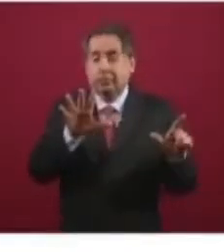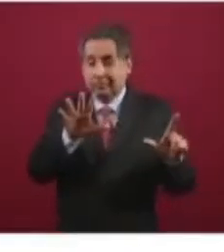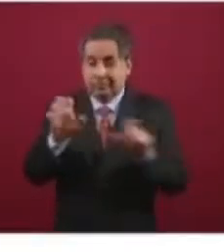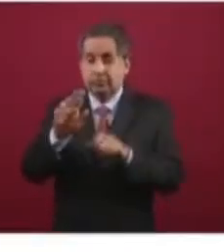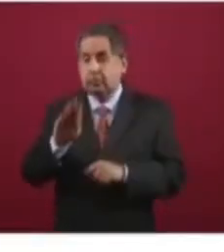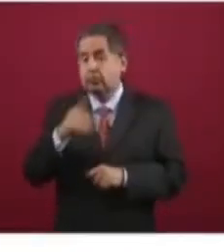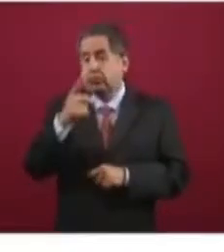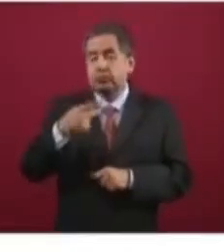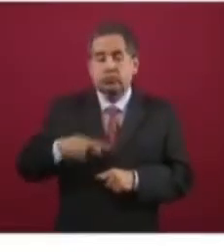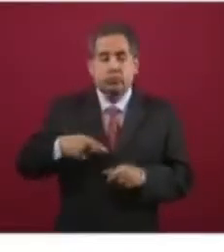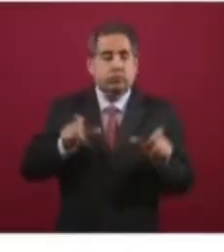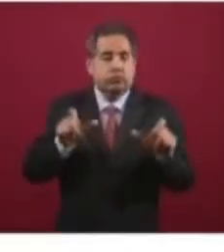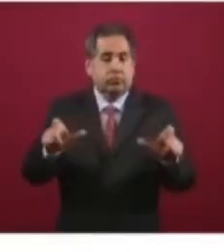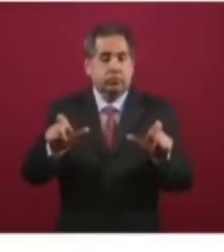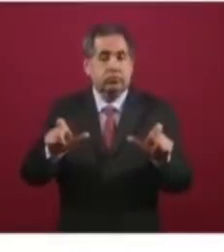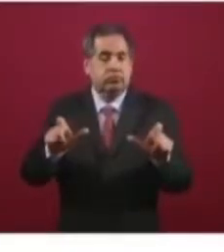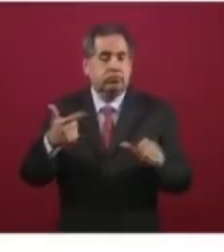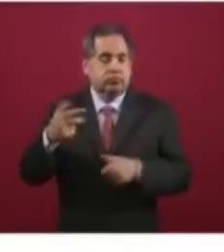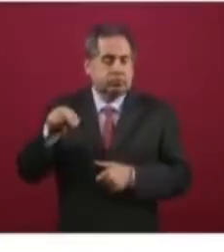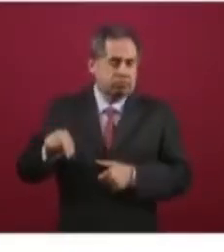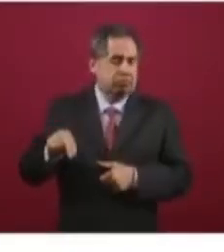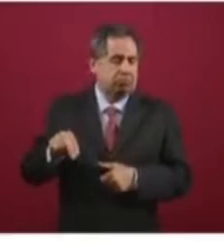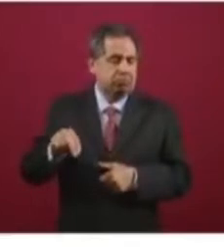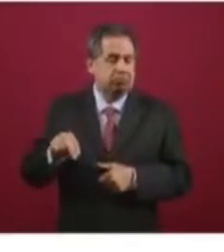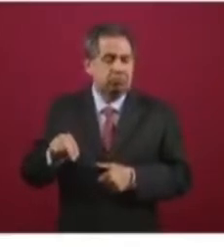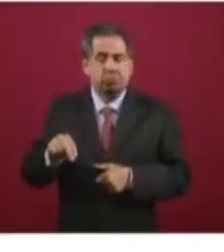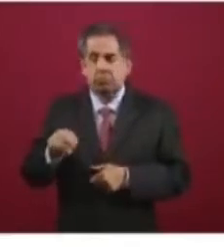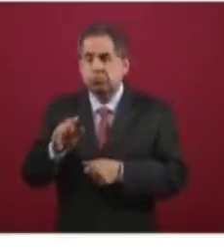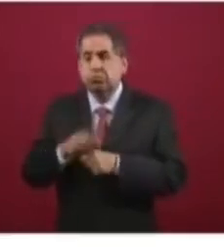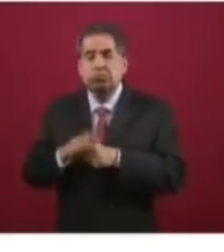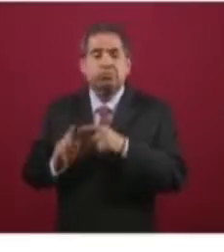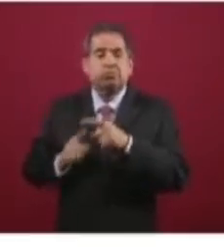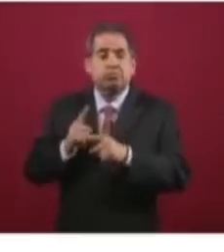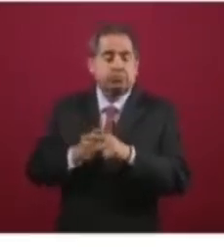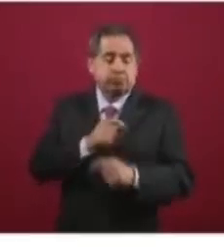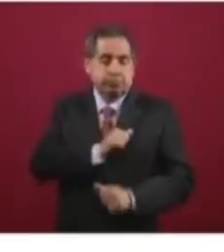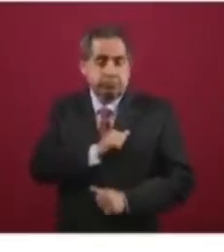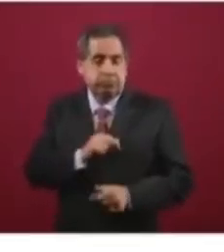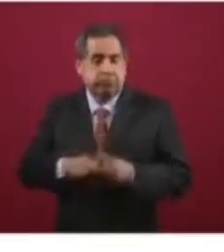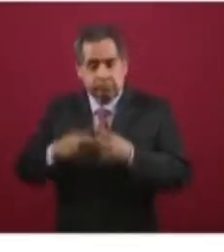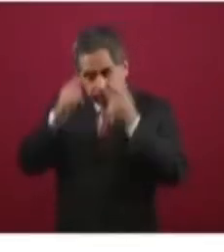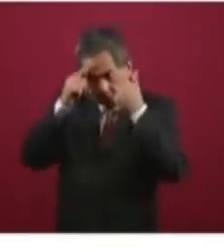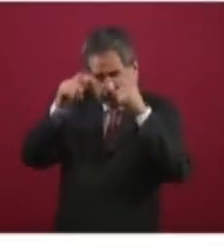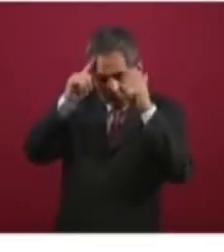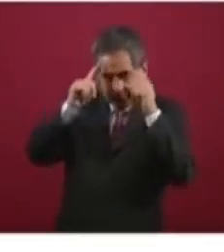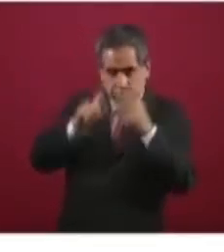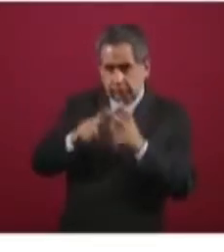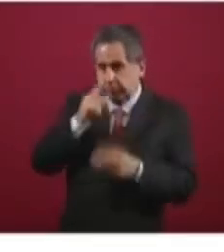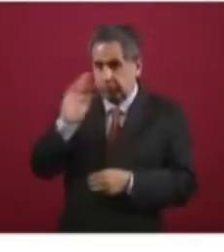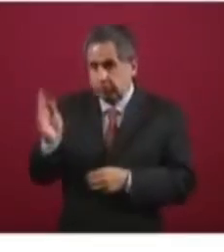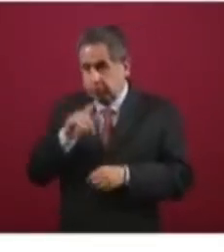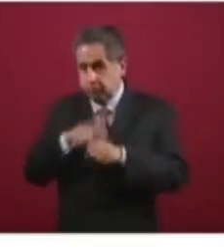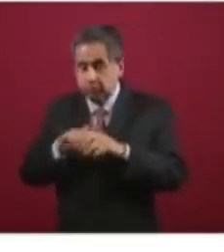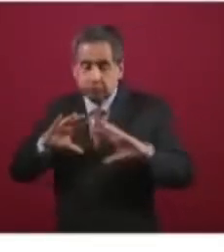Nacional; si le añadimos el despliegue permanente de Sedena y Policía Federal en el estado